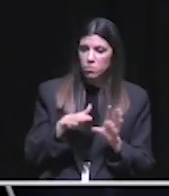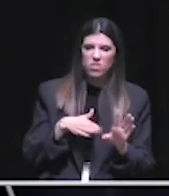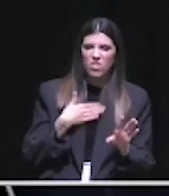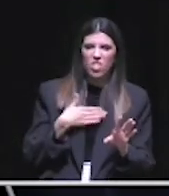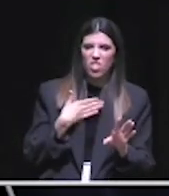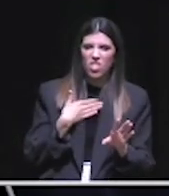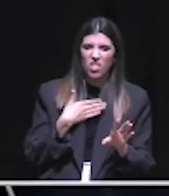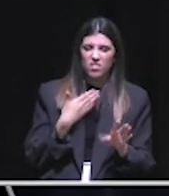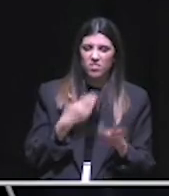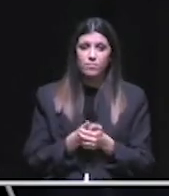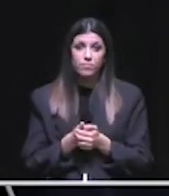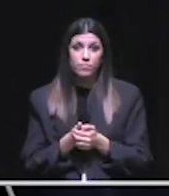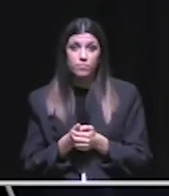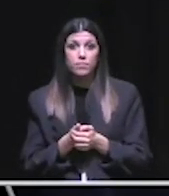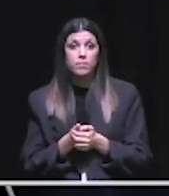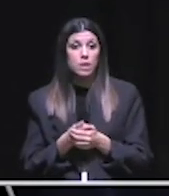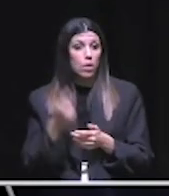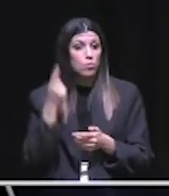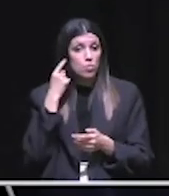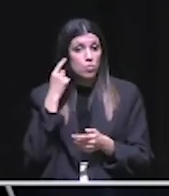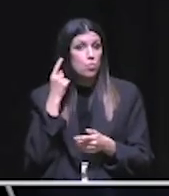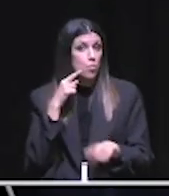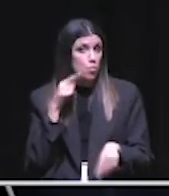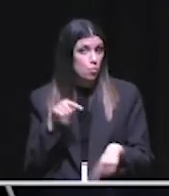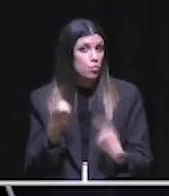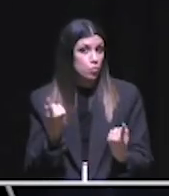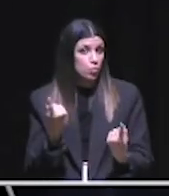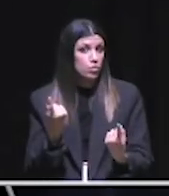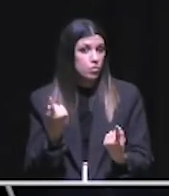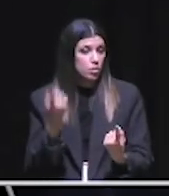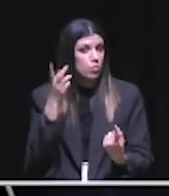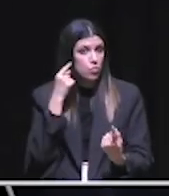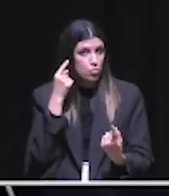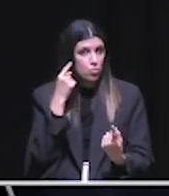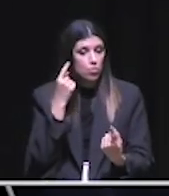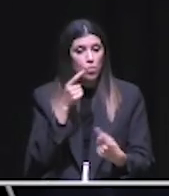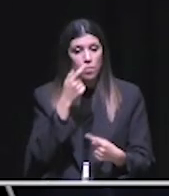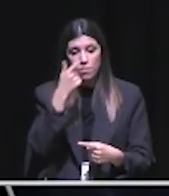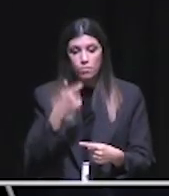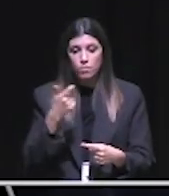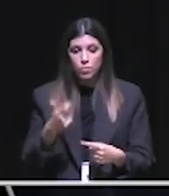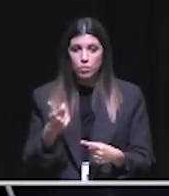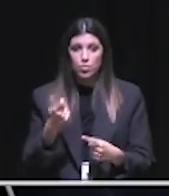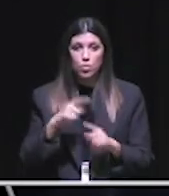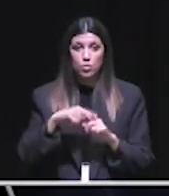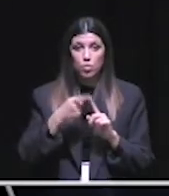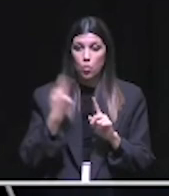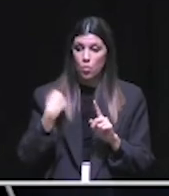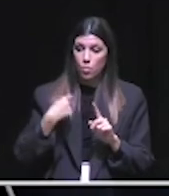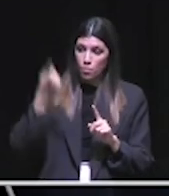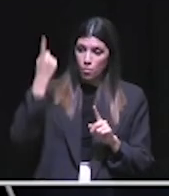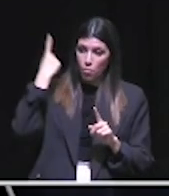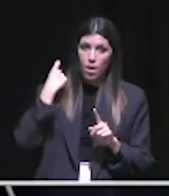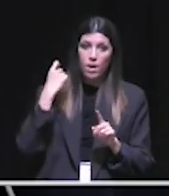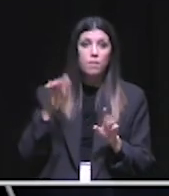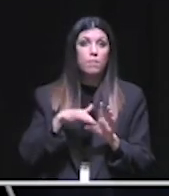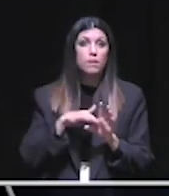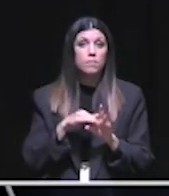Aliás, vários têm sido os relatos públicos e que nos têm chegado de cidadãos que, há um ano, participaram na 1ª edição do Conselho de Cidadãos